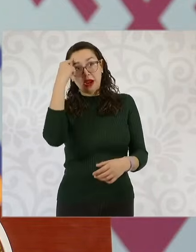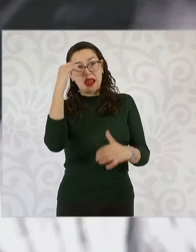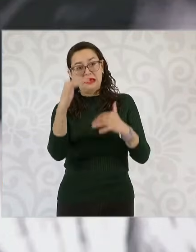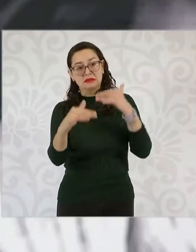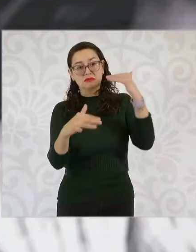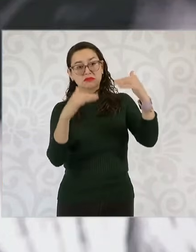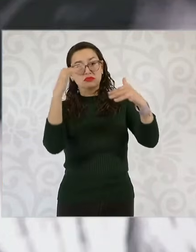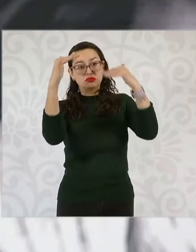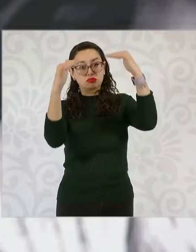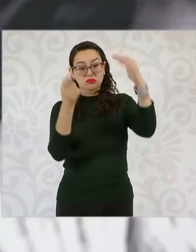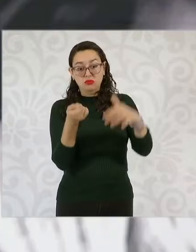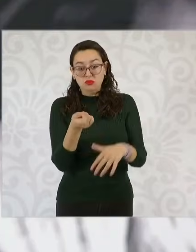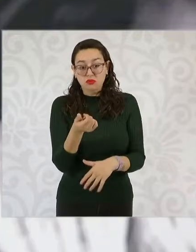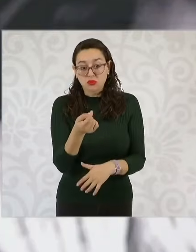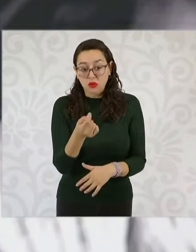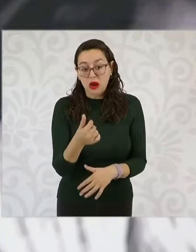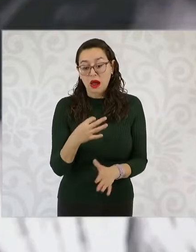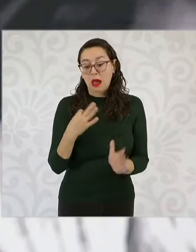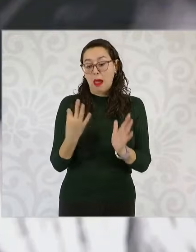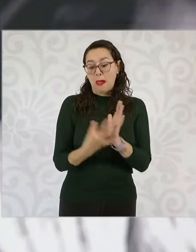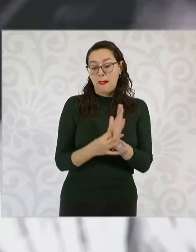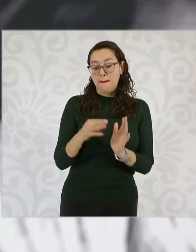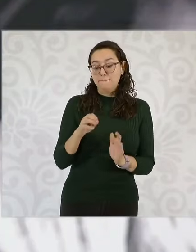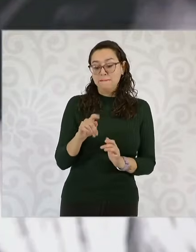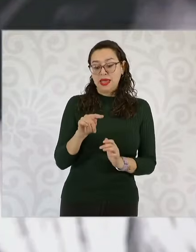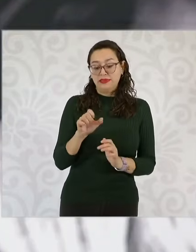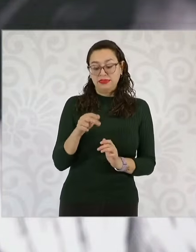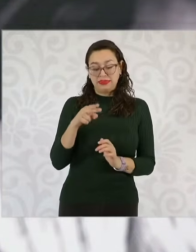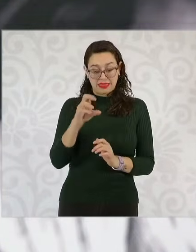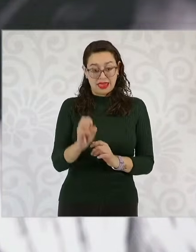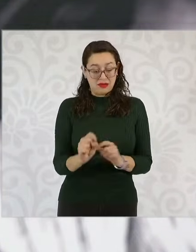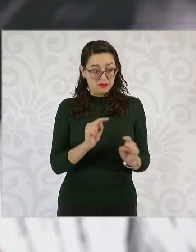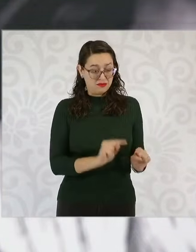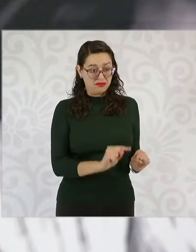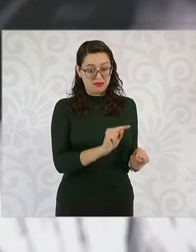de metano que es en las en las uniones de los ductos y demás instalaciones También tenemos